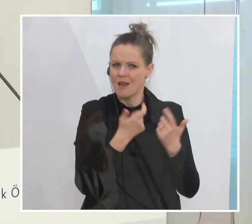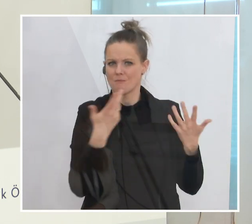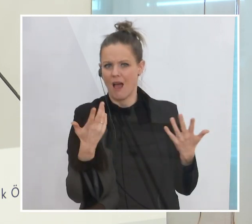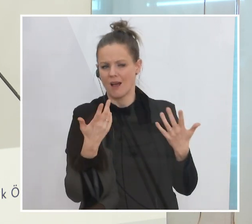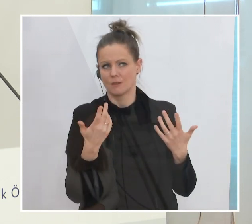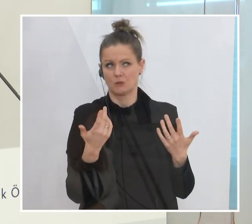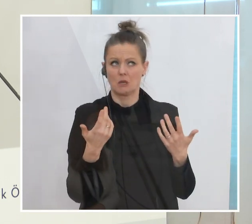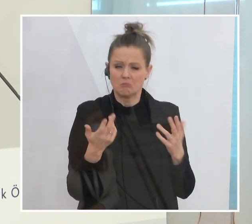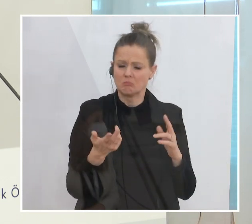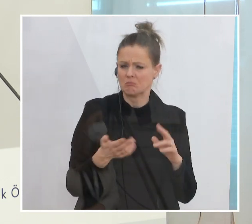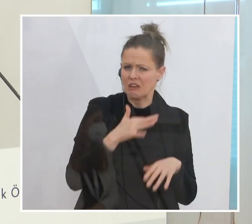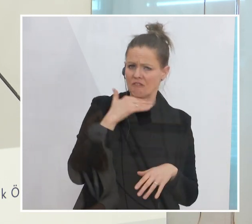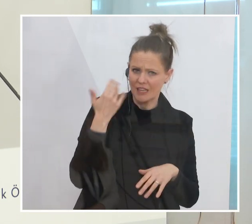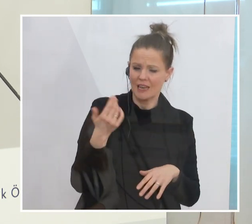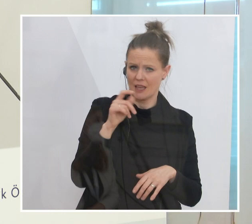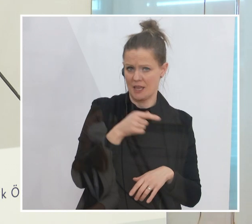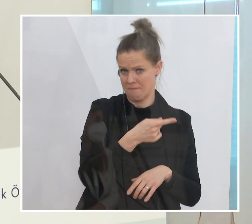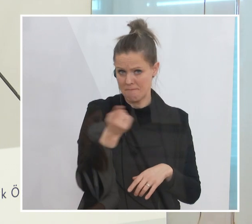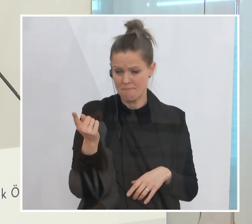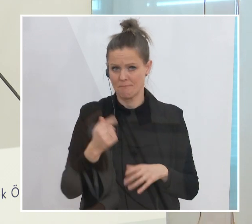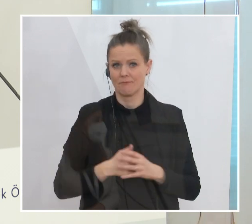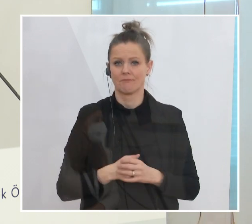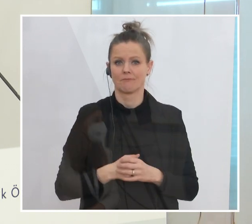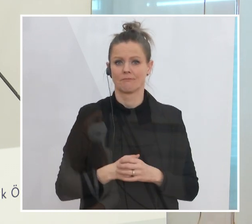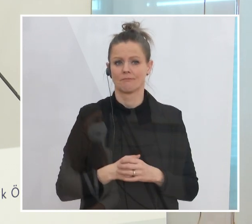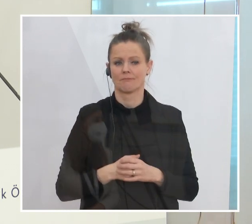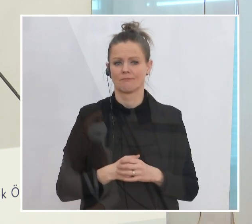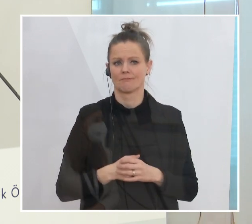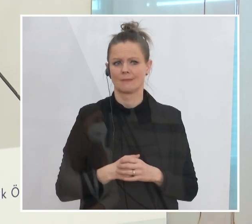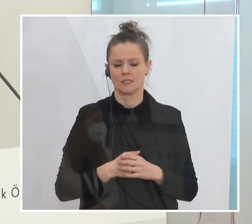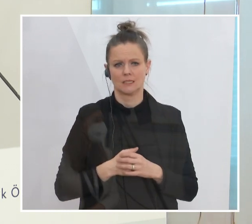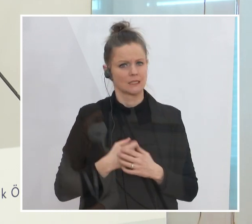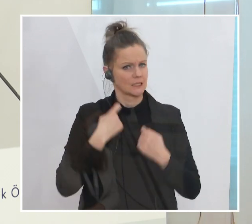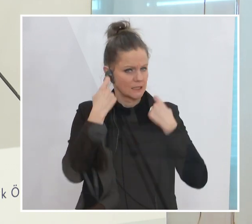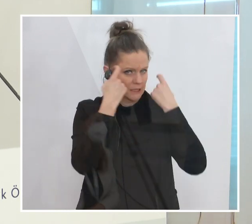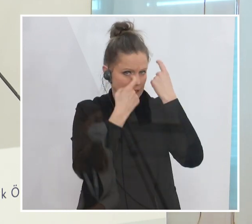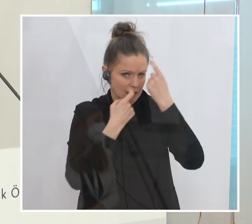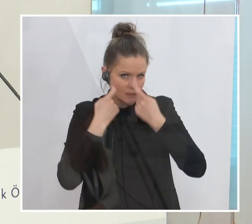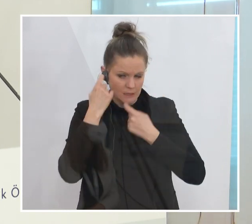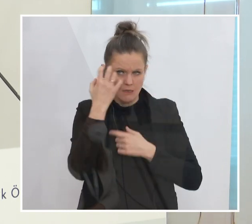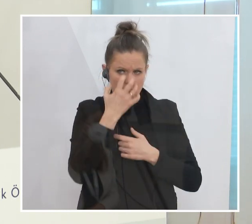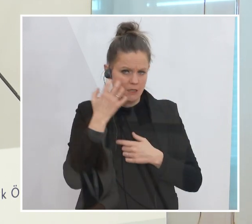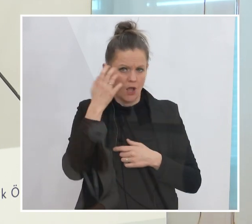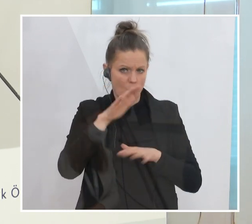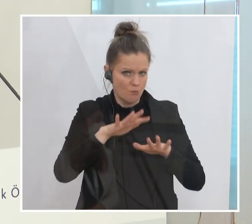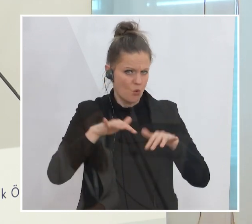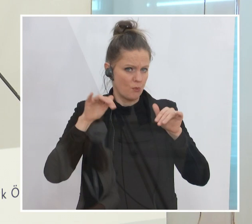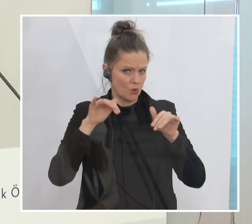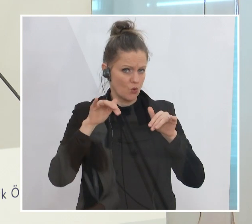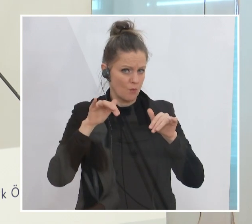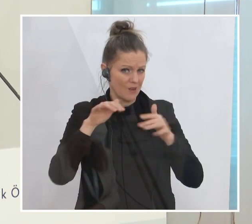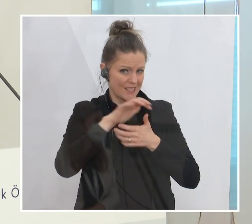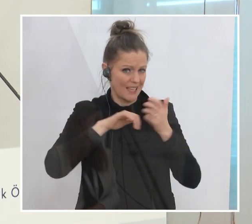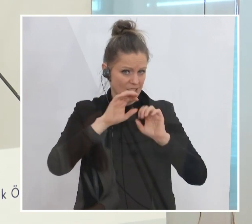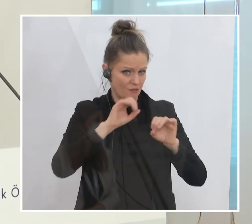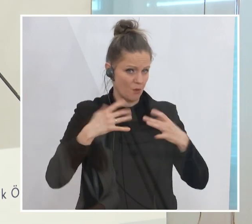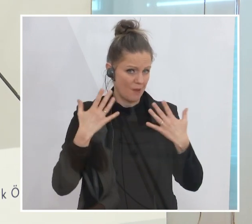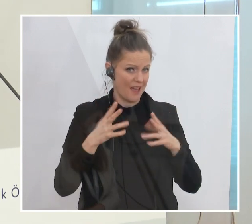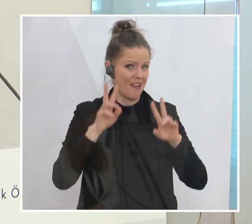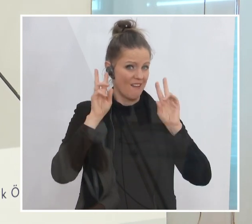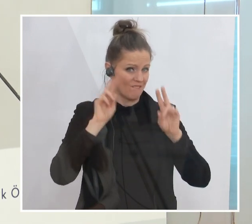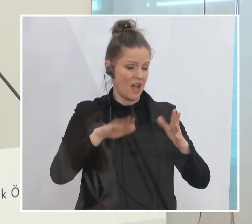eigentlich viele davon erheben Bedenken, ob das Publikum nach der Krise die Angebote weiter so